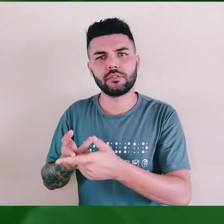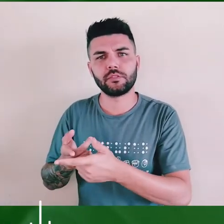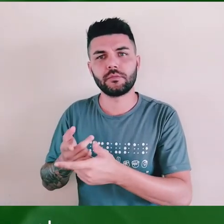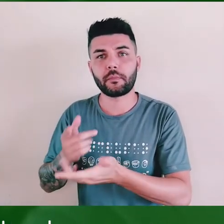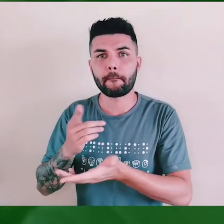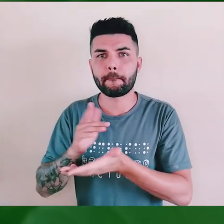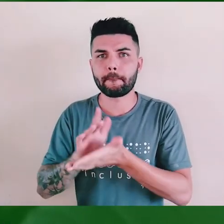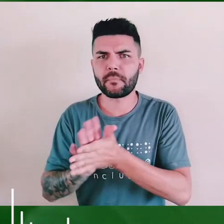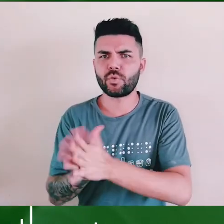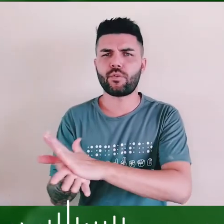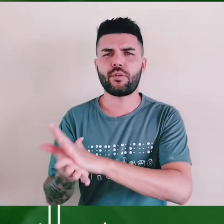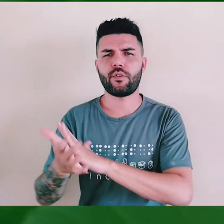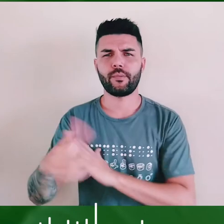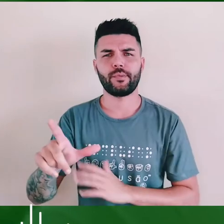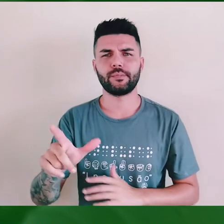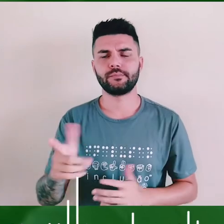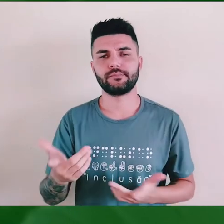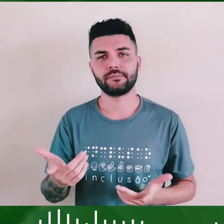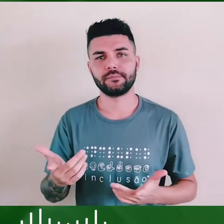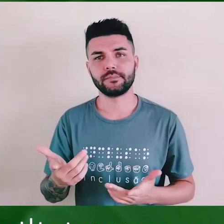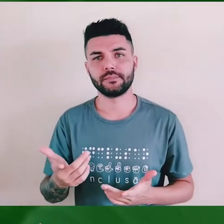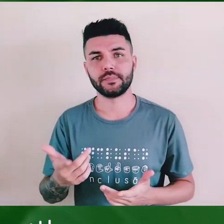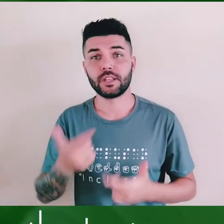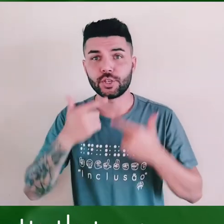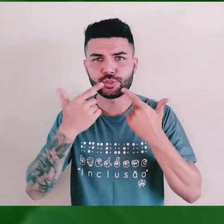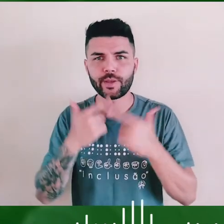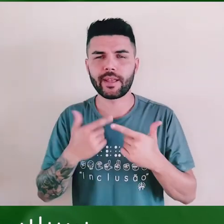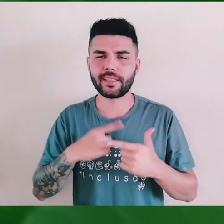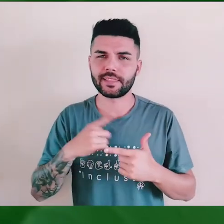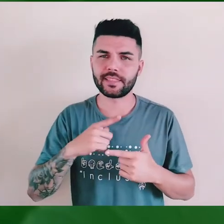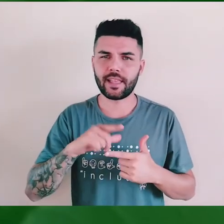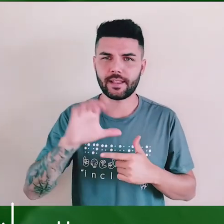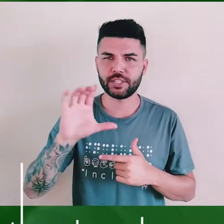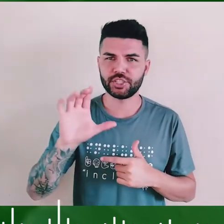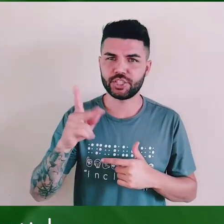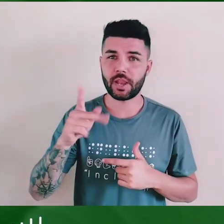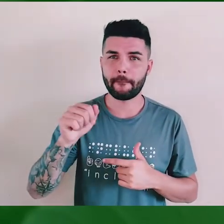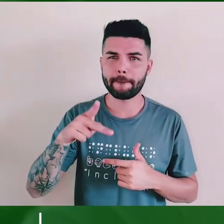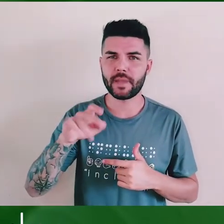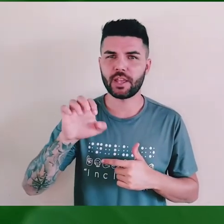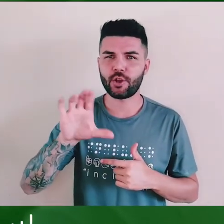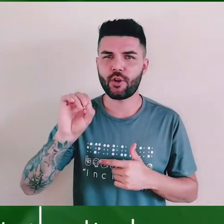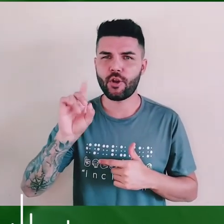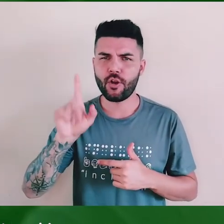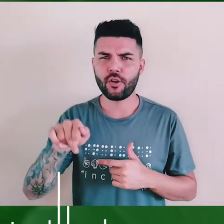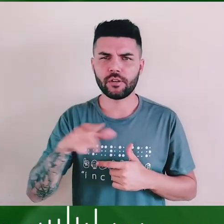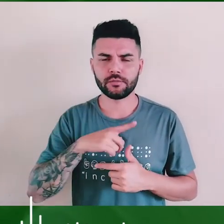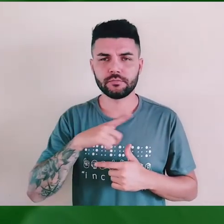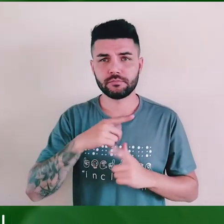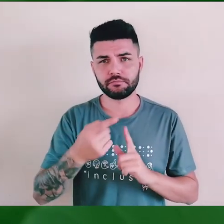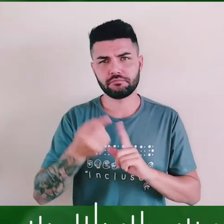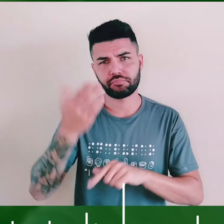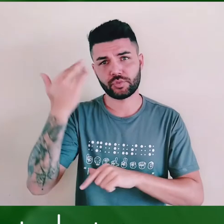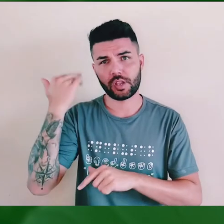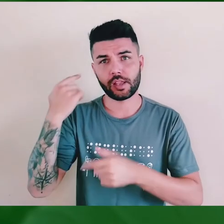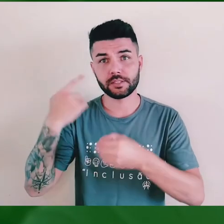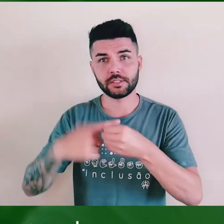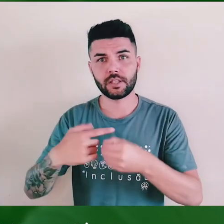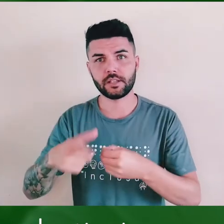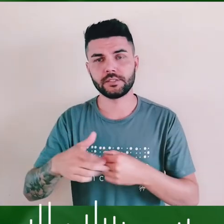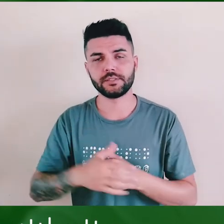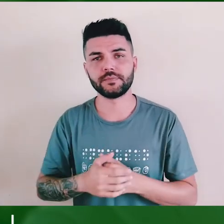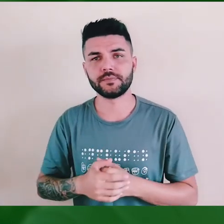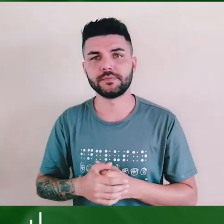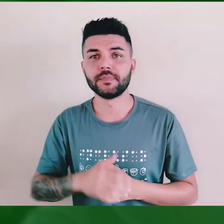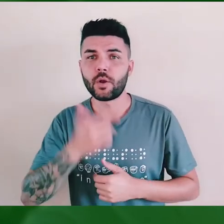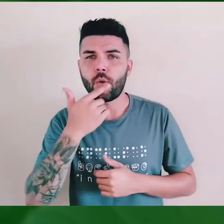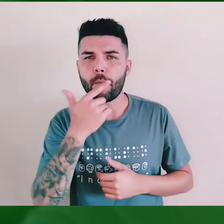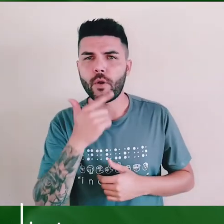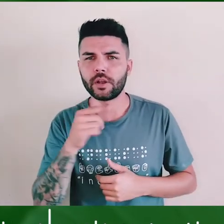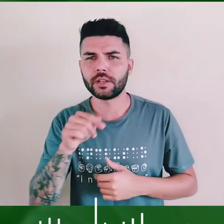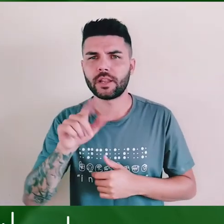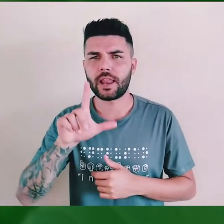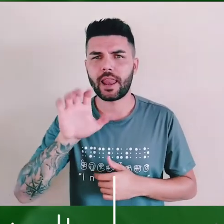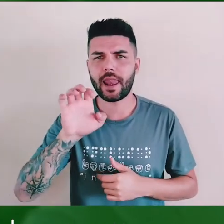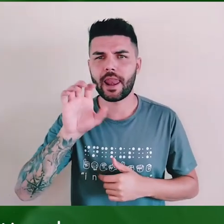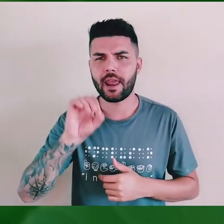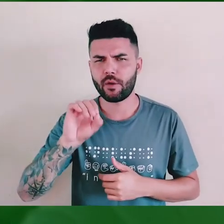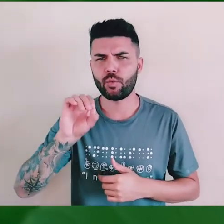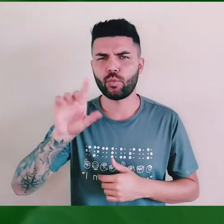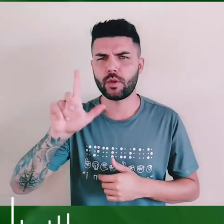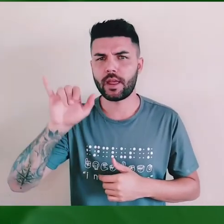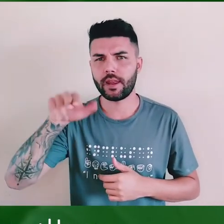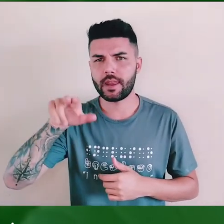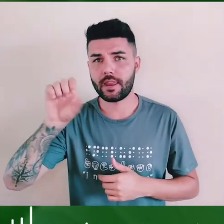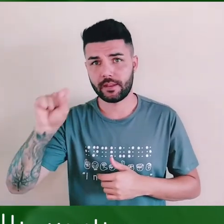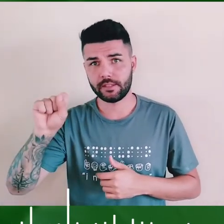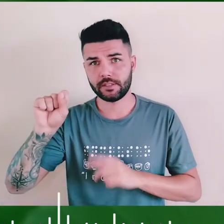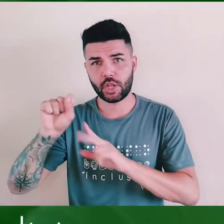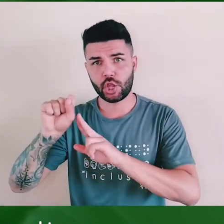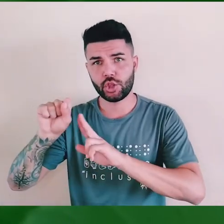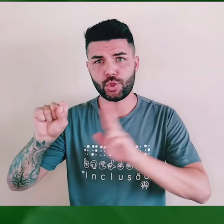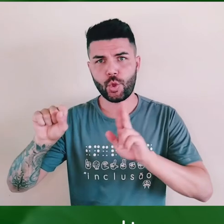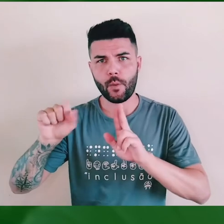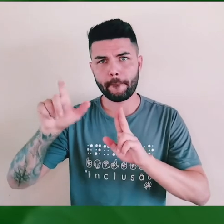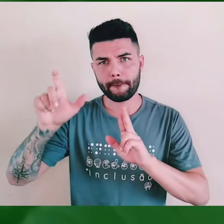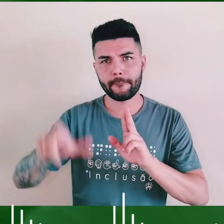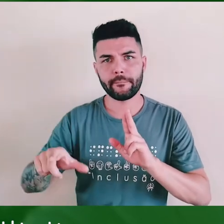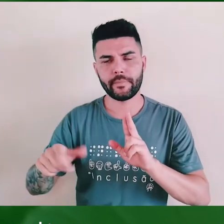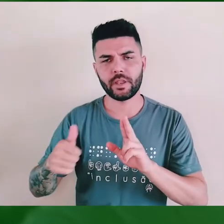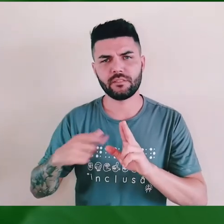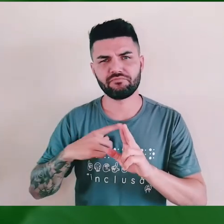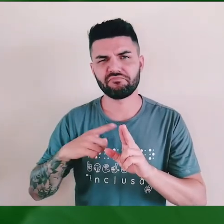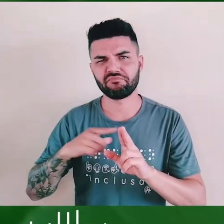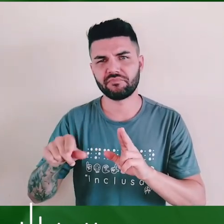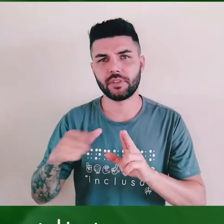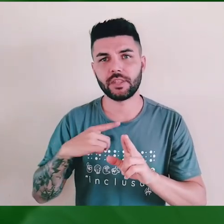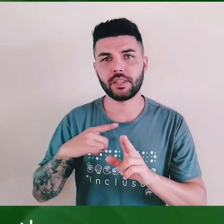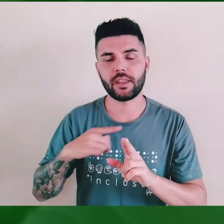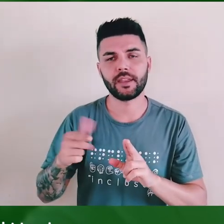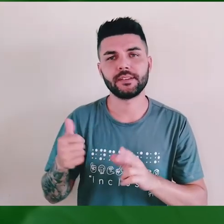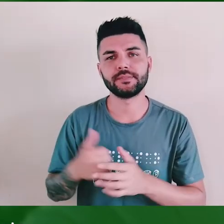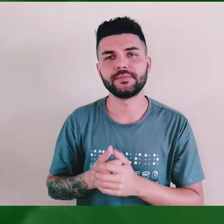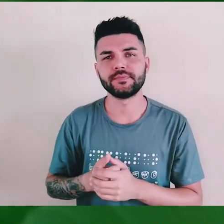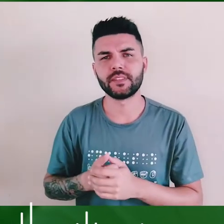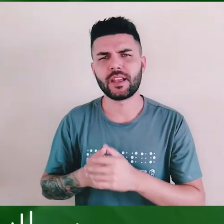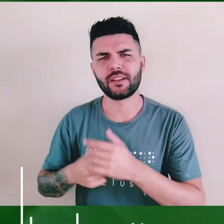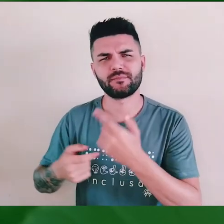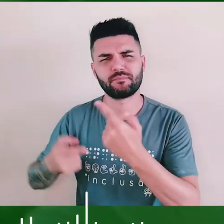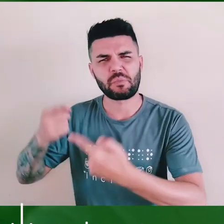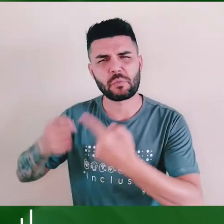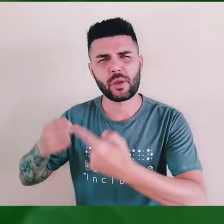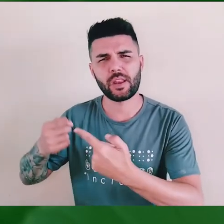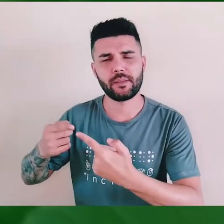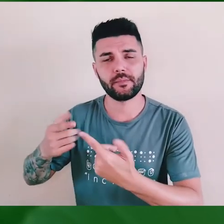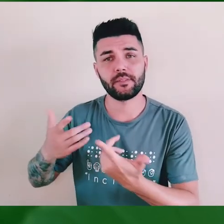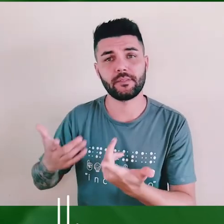Teve um caso em Chapecó, tem um humorista, o Léo Lins, um cara